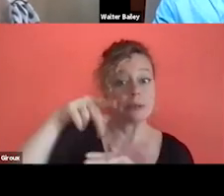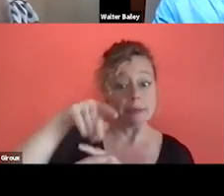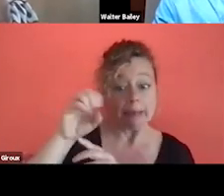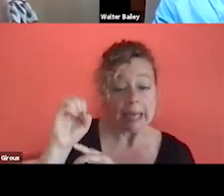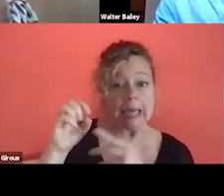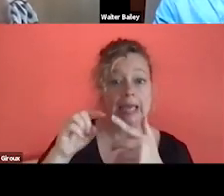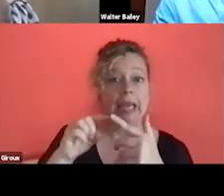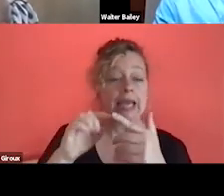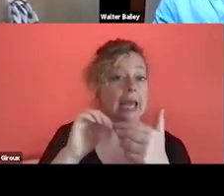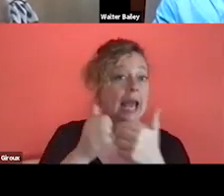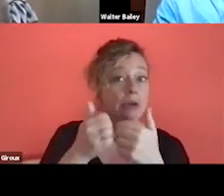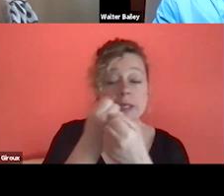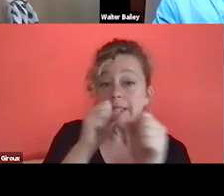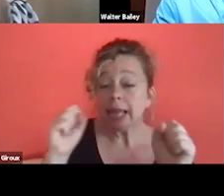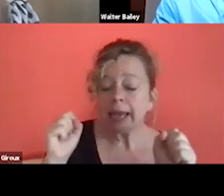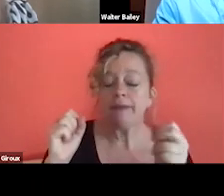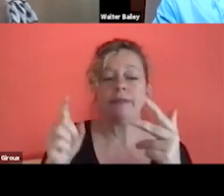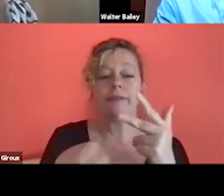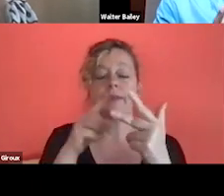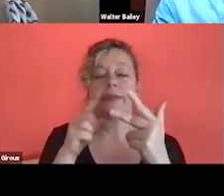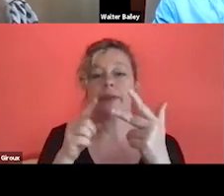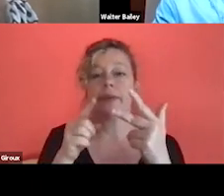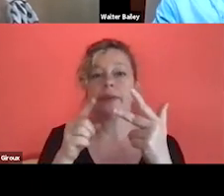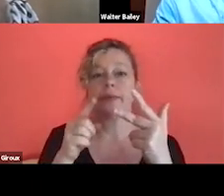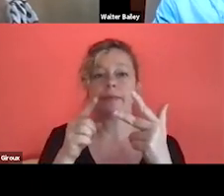cómo se mantienen a salvo y ese tipo de cosas.